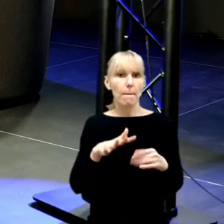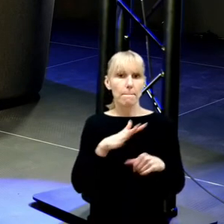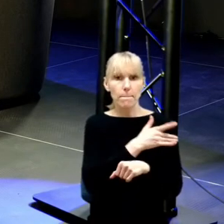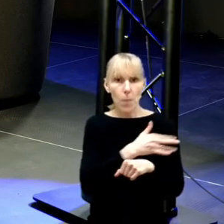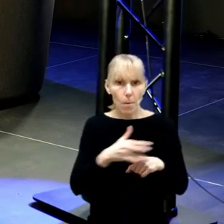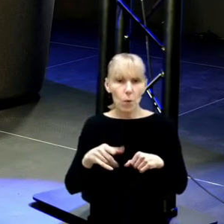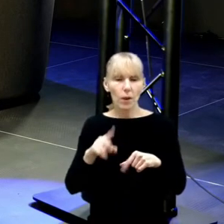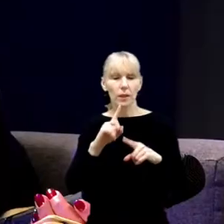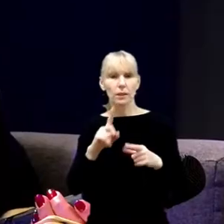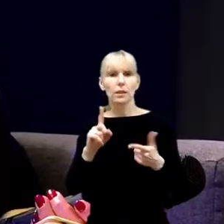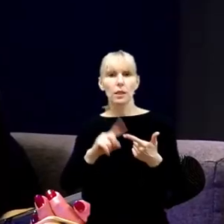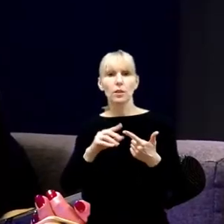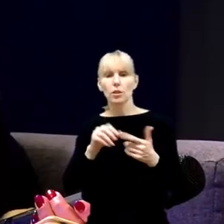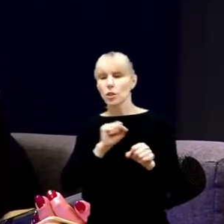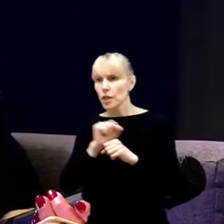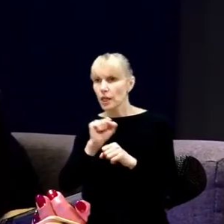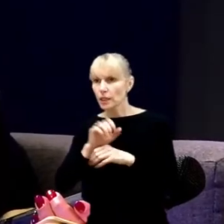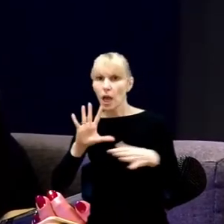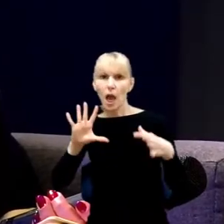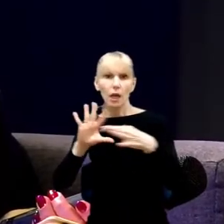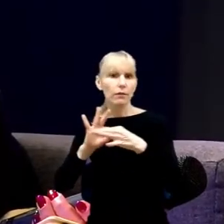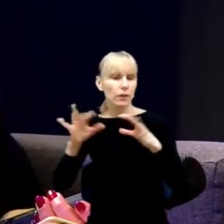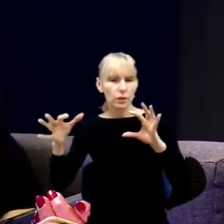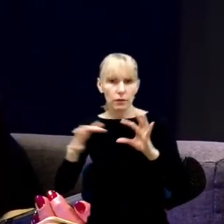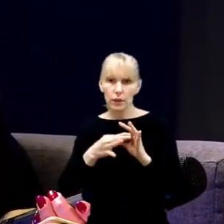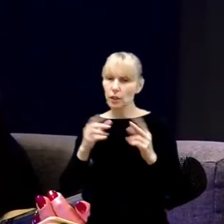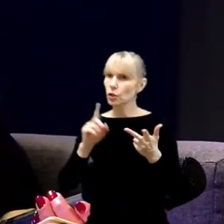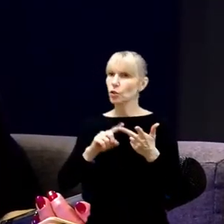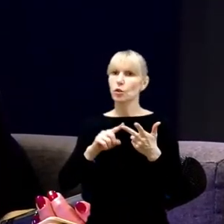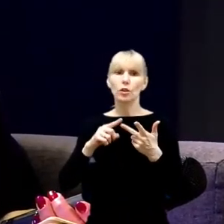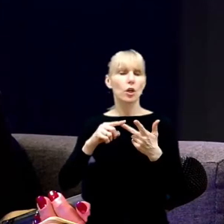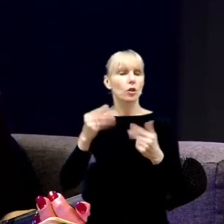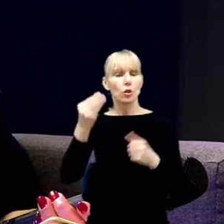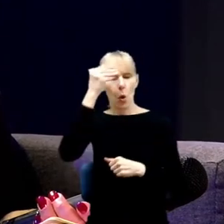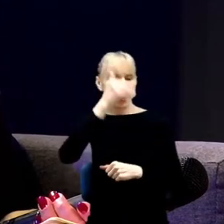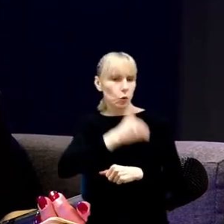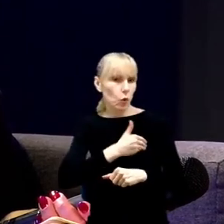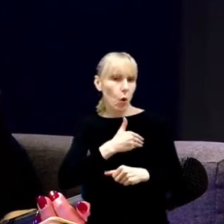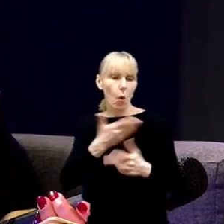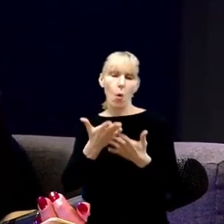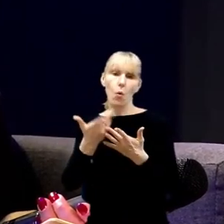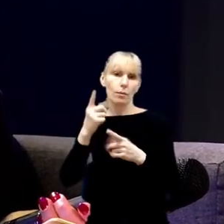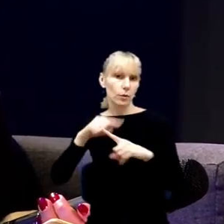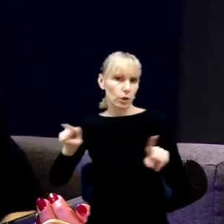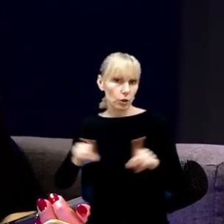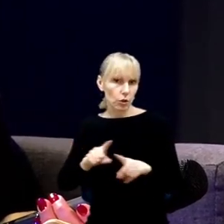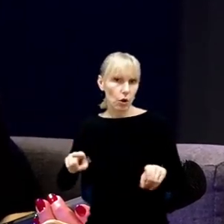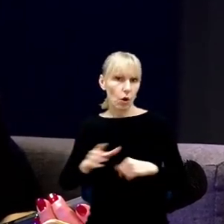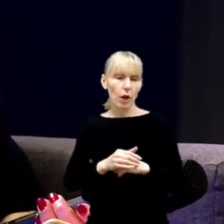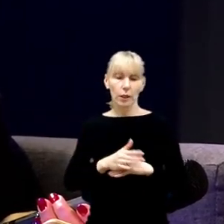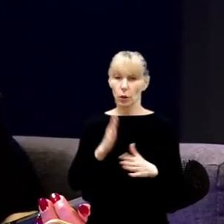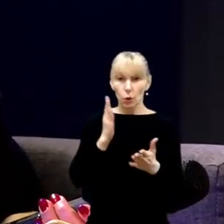infrastruktura, czy szkoły, przeszkola, czyli to, co tu było już wielokrotnie podczas tych paneli wspomniane.